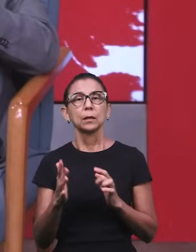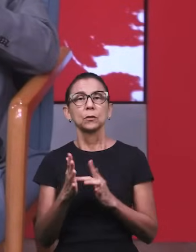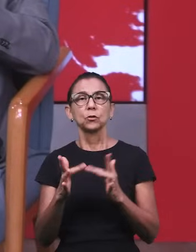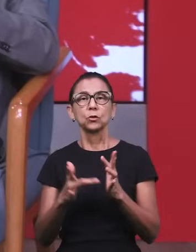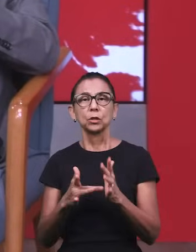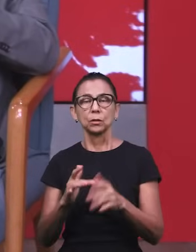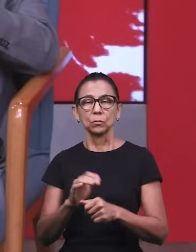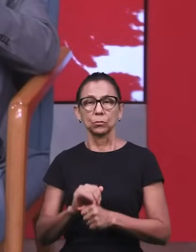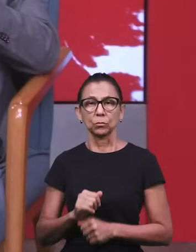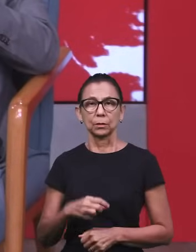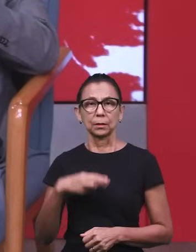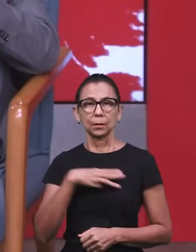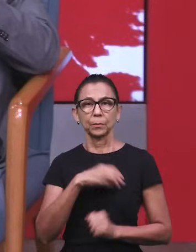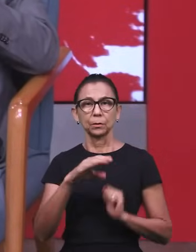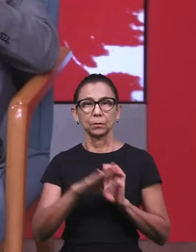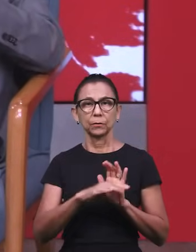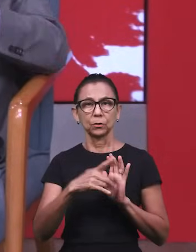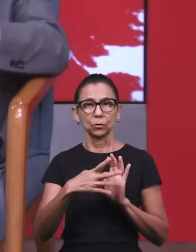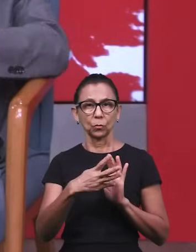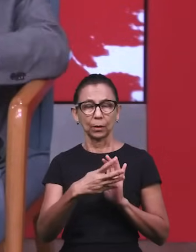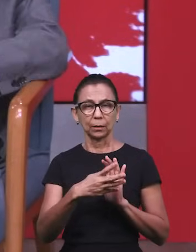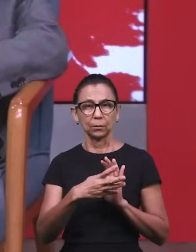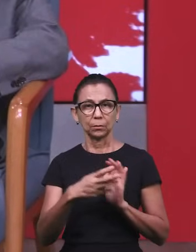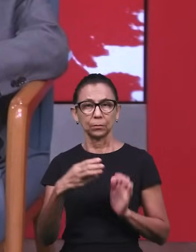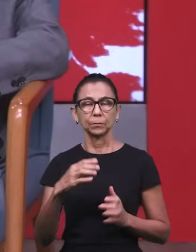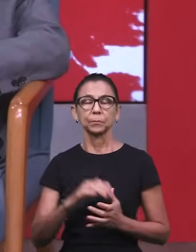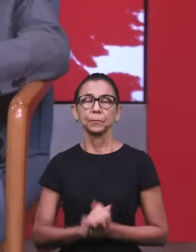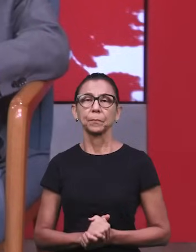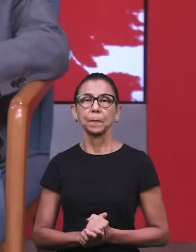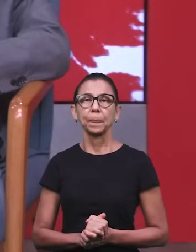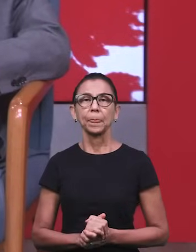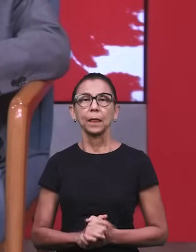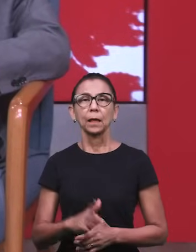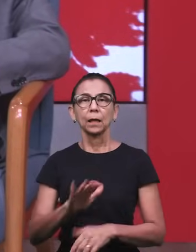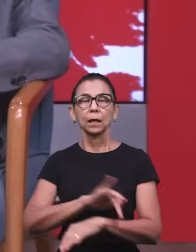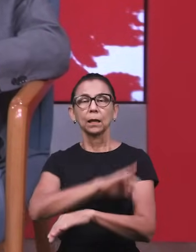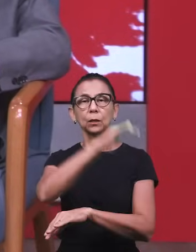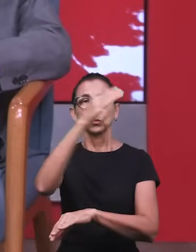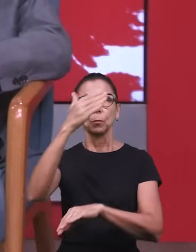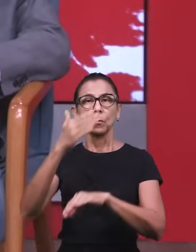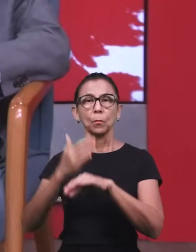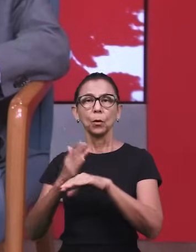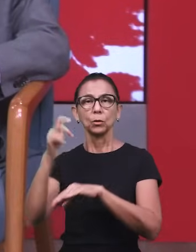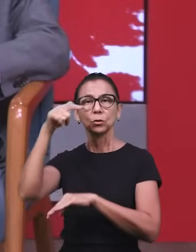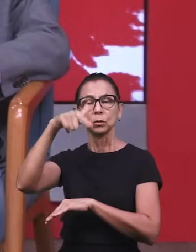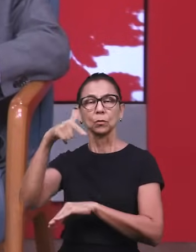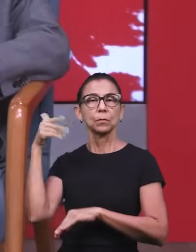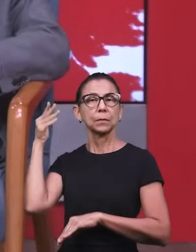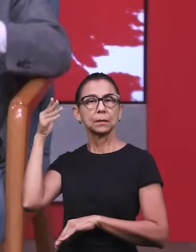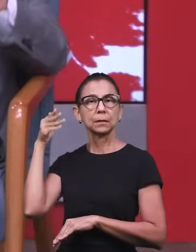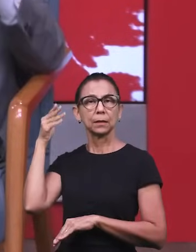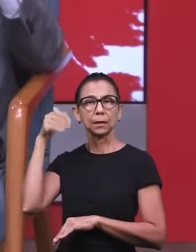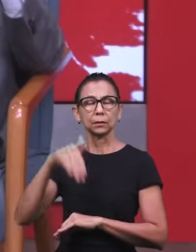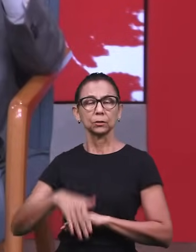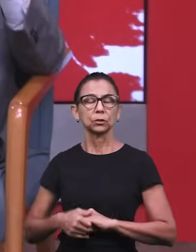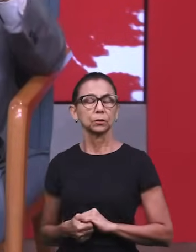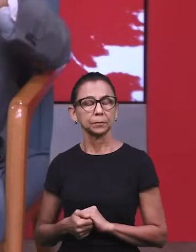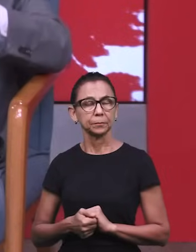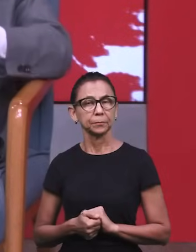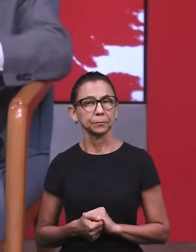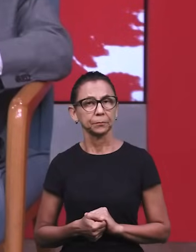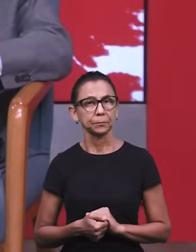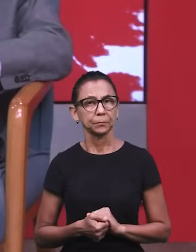abordado o Sermão Profético de Jesus do capítulo 24 de Mateus Bíblia e o que que Jesus fala ali no